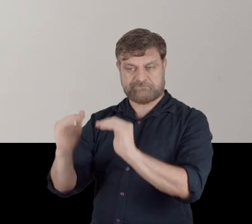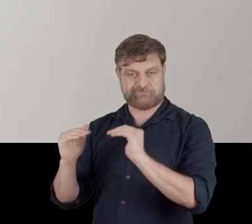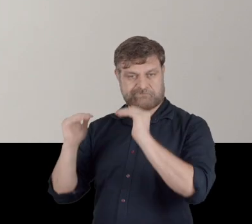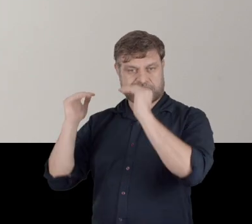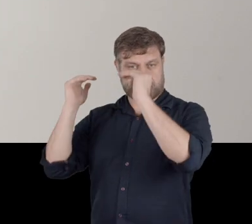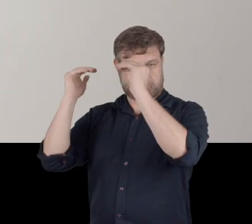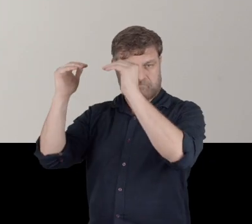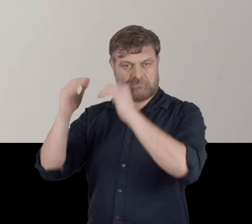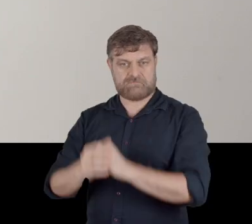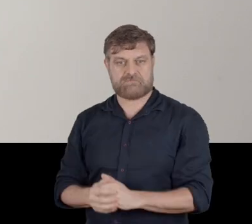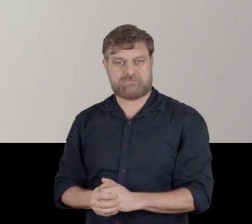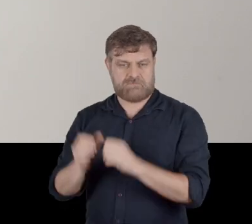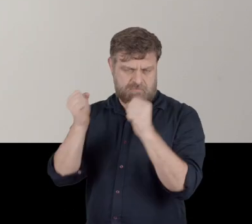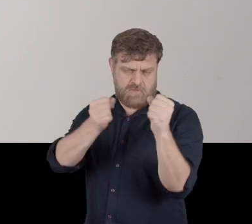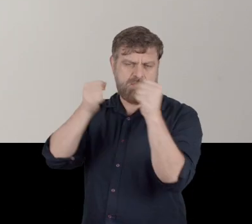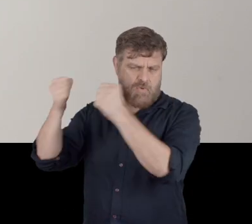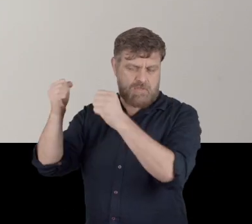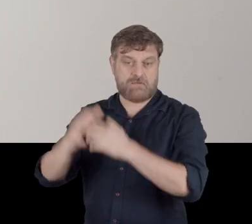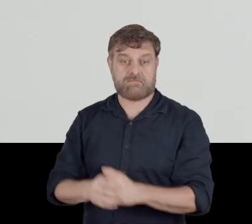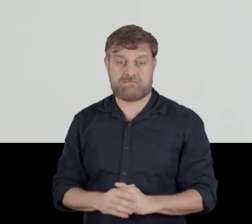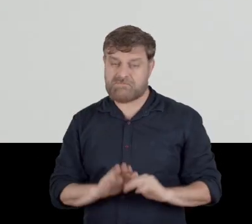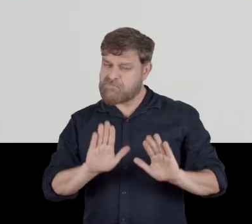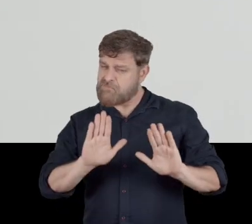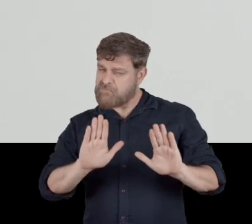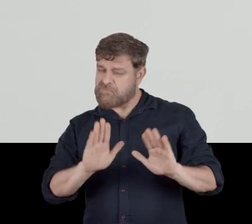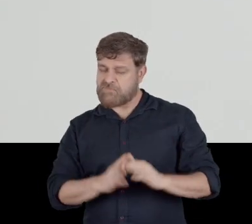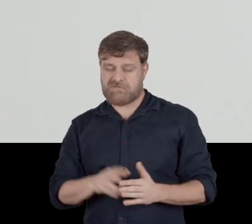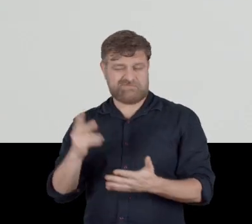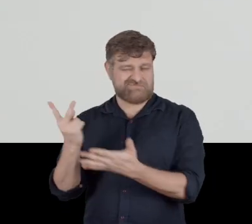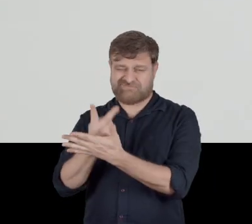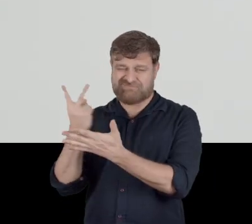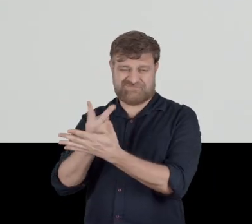estão numa situação de poder, mas não é verdade.